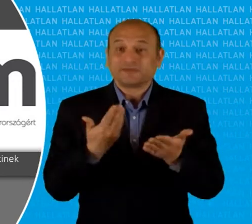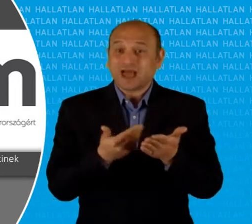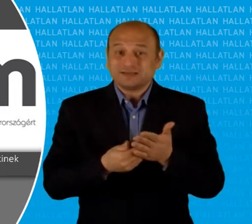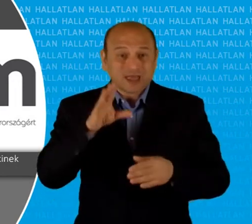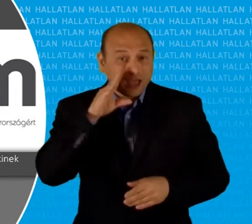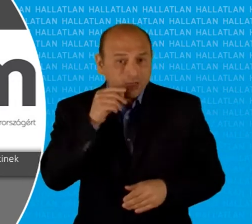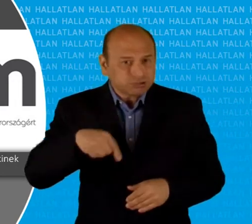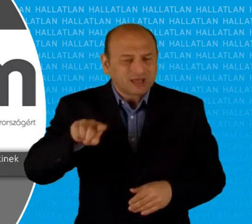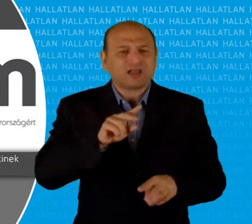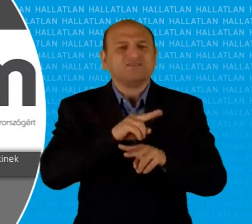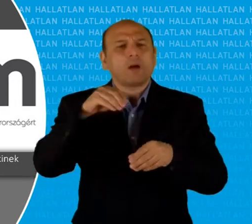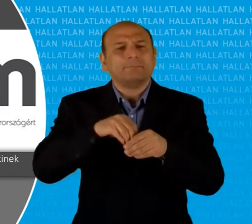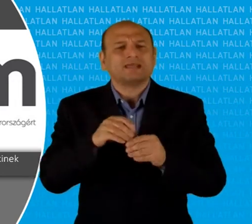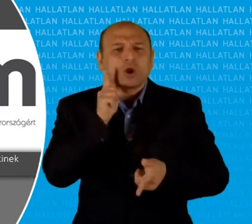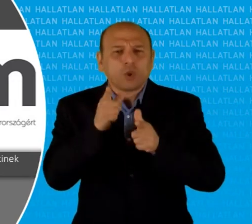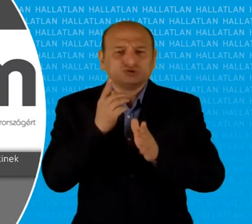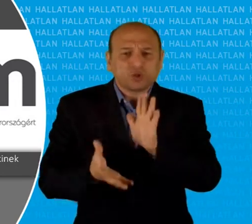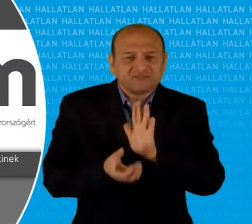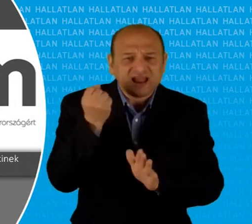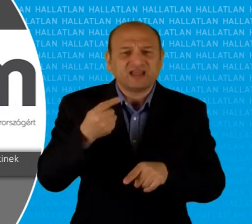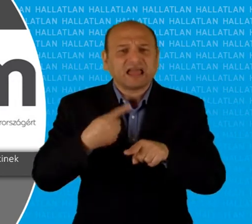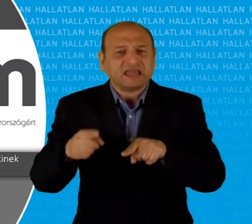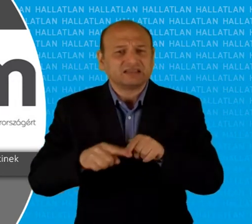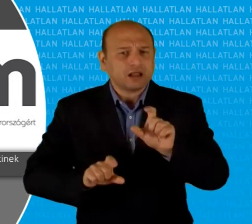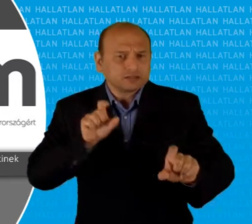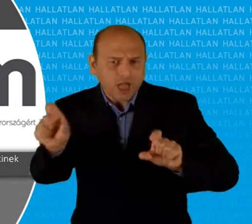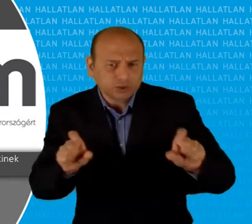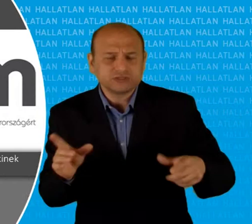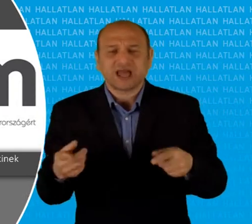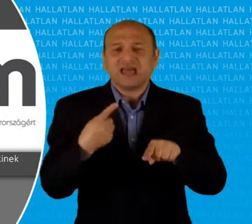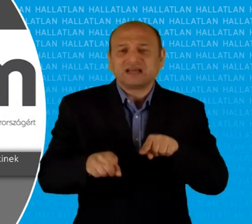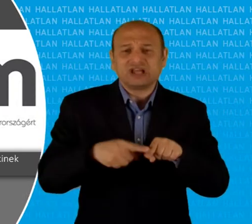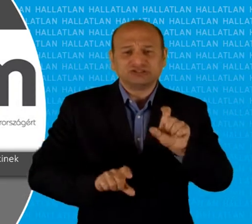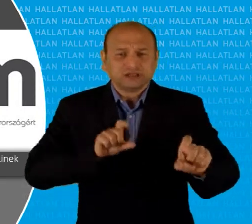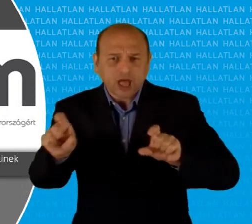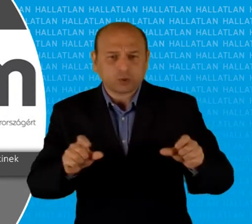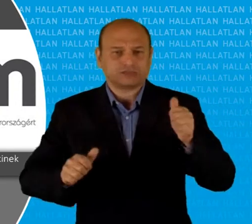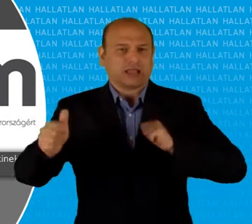Ezek az emberek devizahitel- vagy rezsitartozás miatt